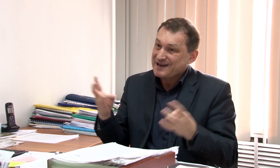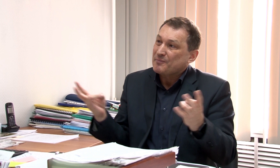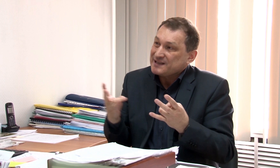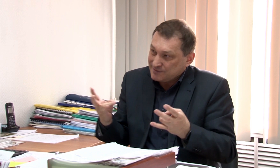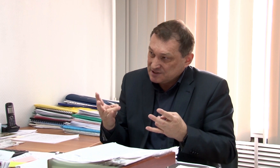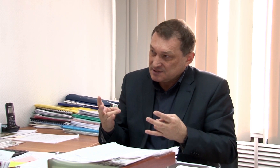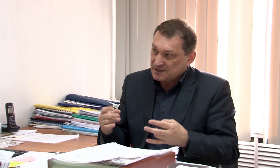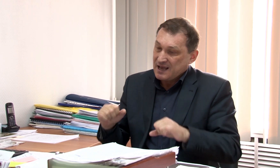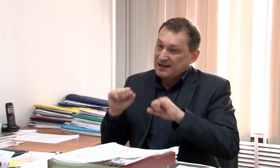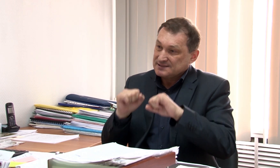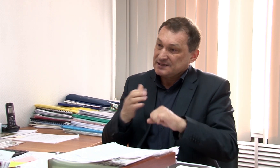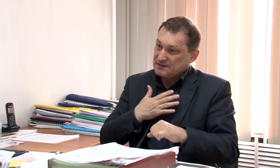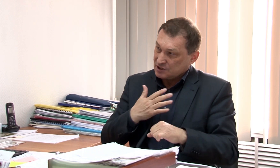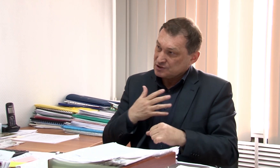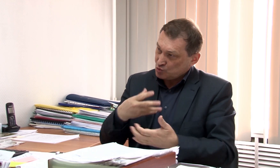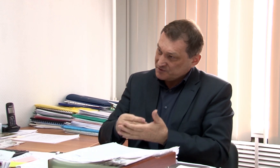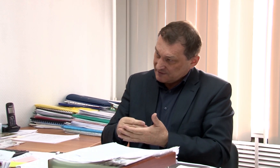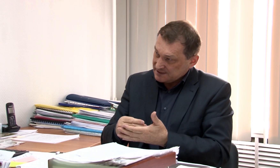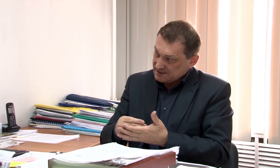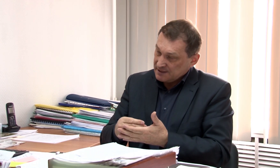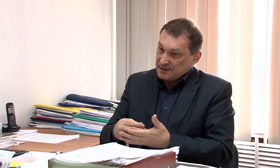к необходимости отстаивания нашей собственности.